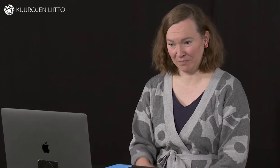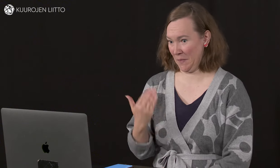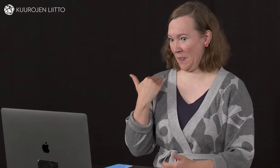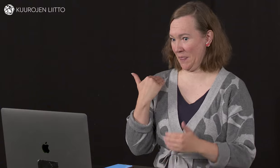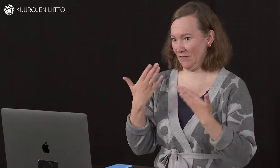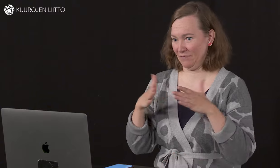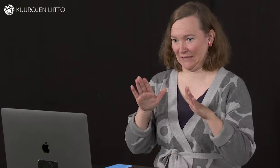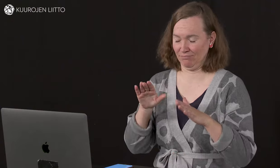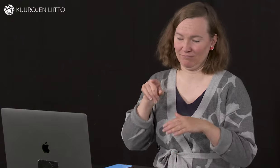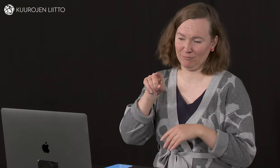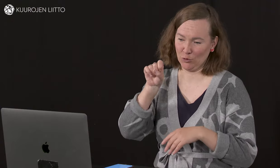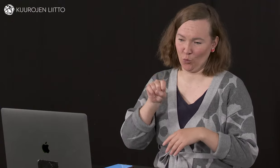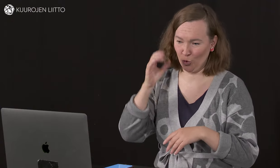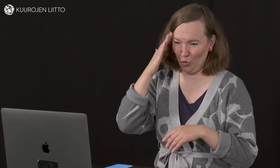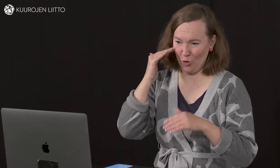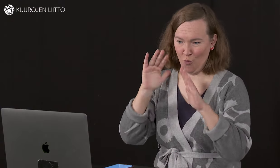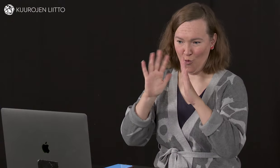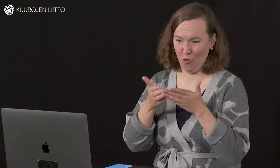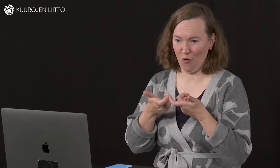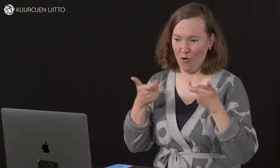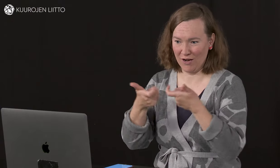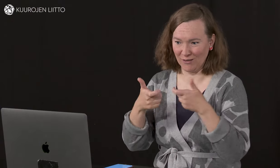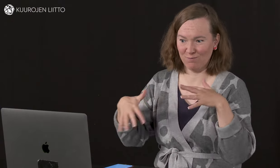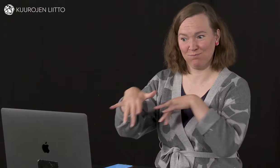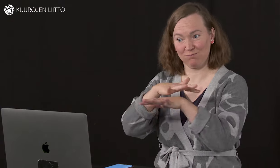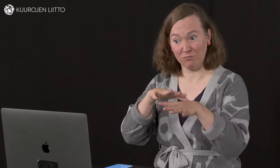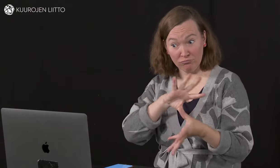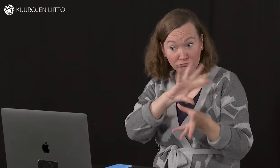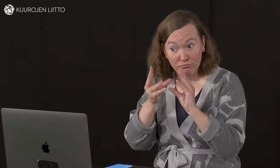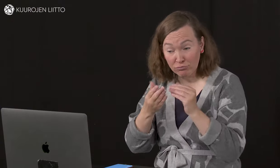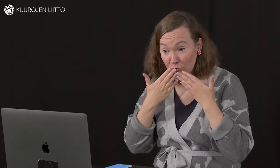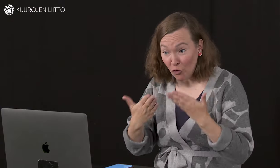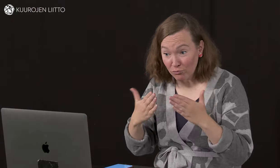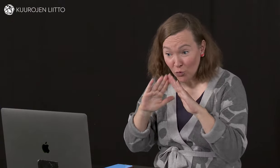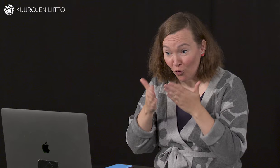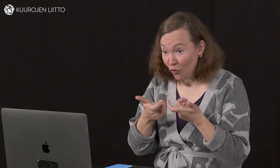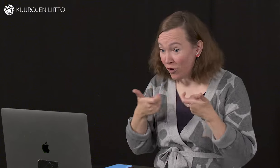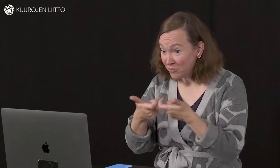Äskettäinhän oli maailmankongressi Etelä-Koreassa. Menikö kaikki siellä hyvin?